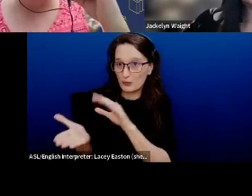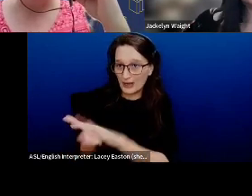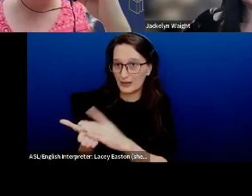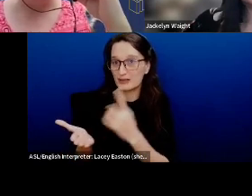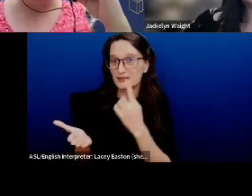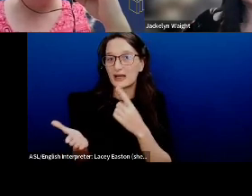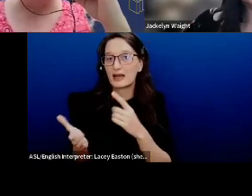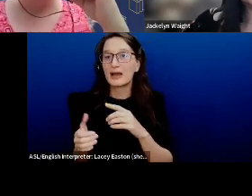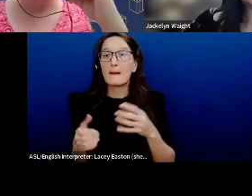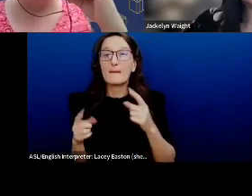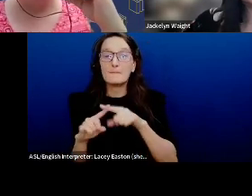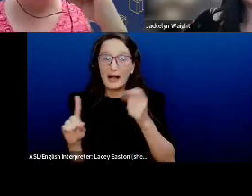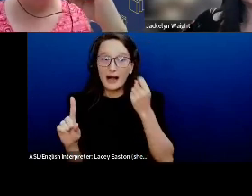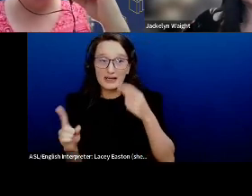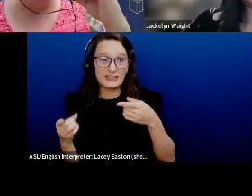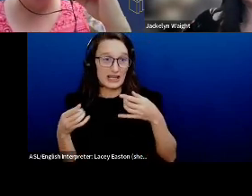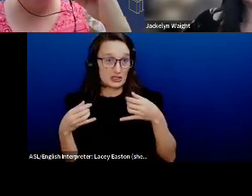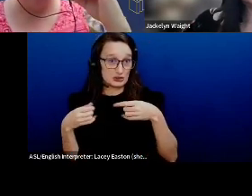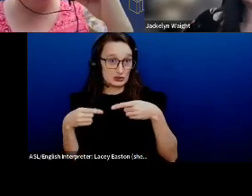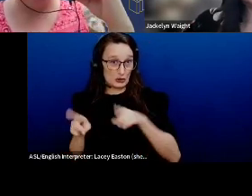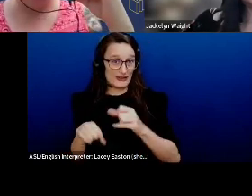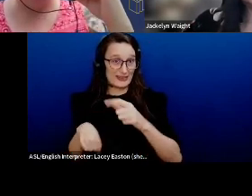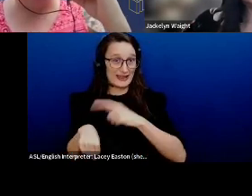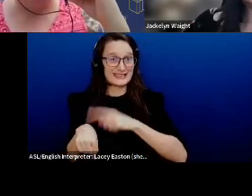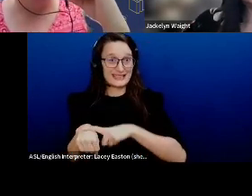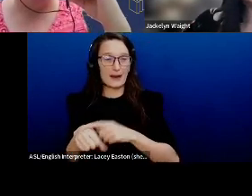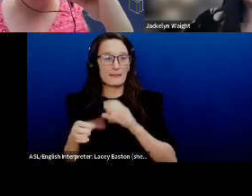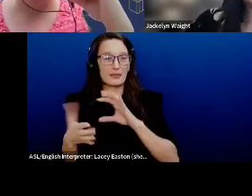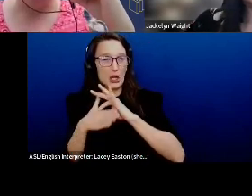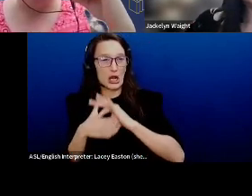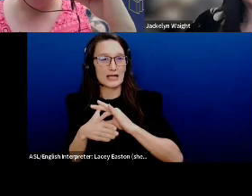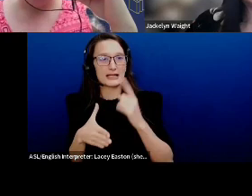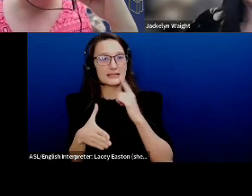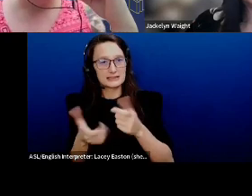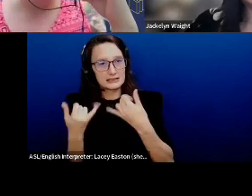en proceso de conversión a braille y letra grande durante al menos el próximo año, o incluso más.